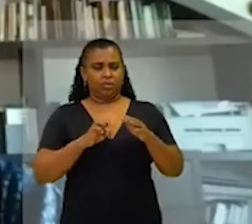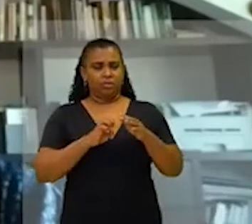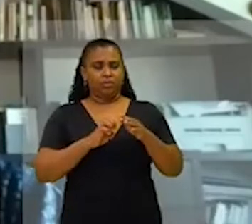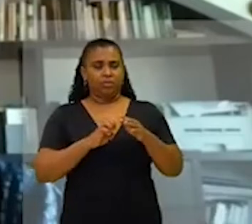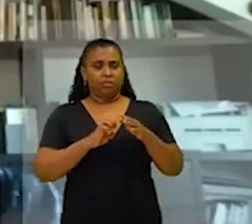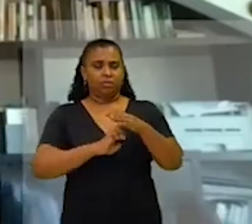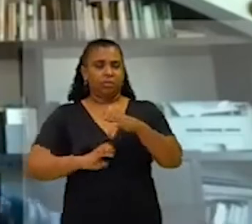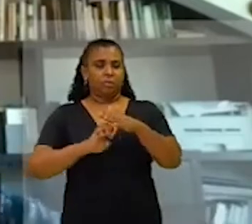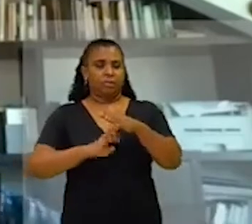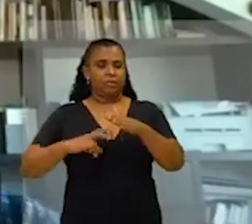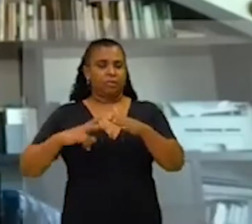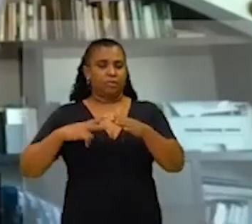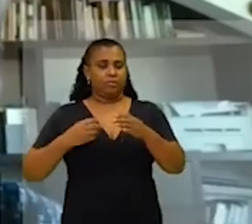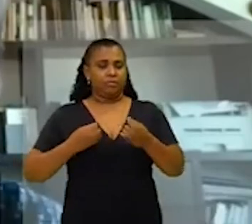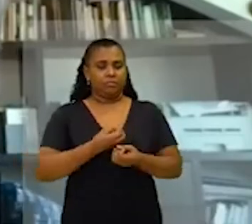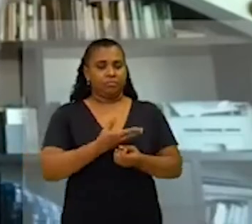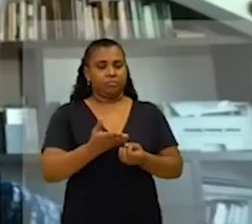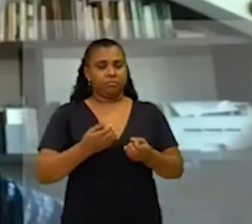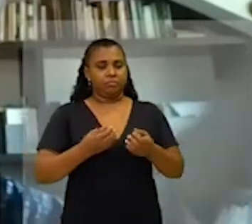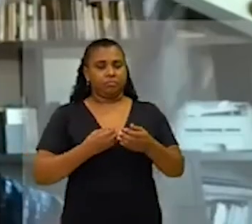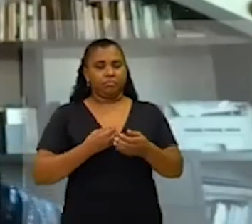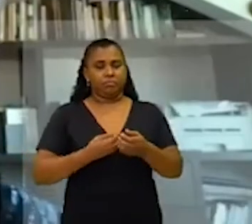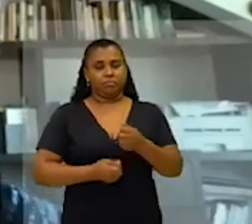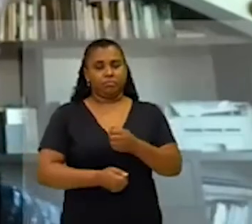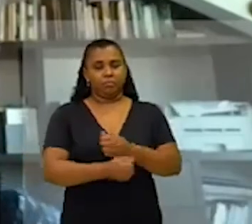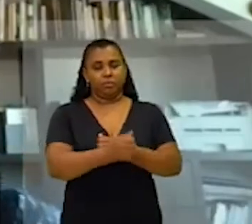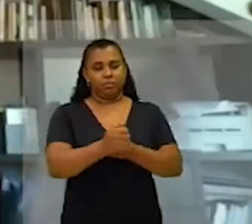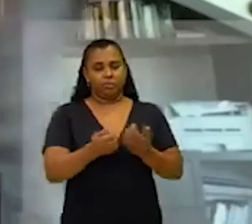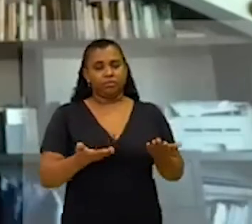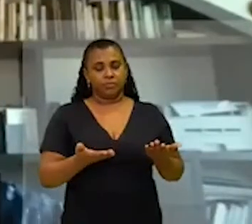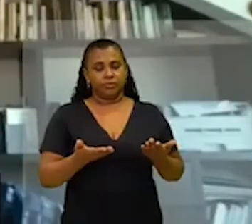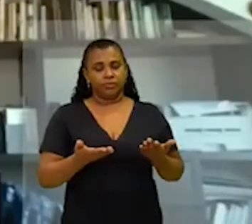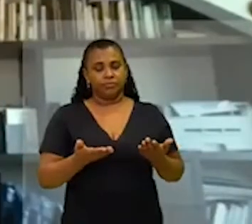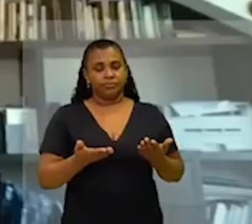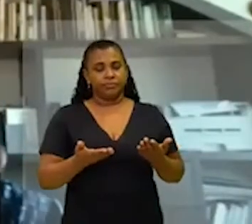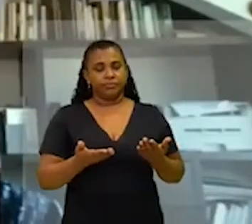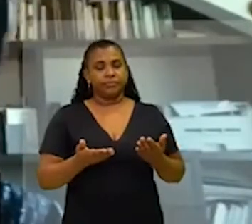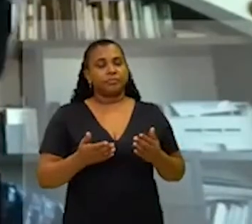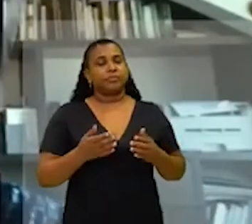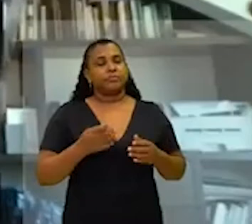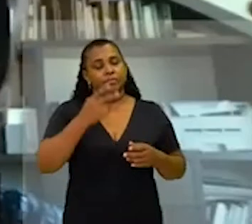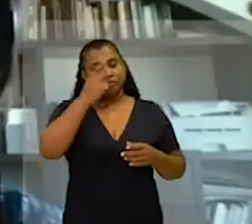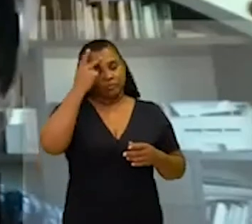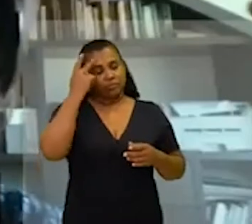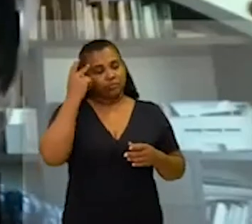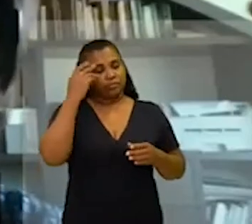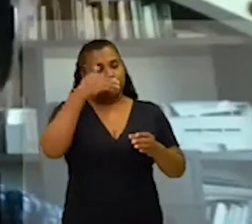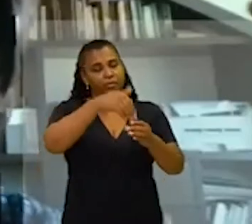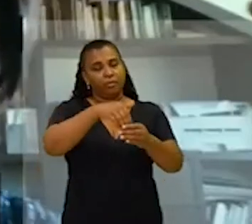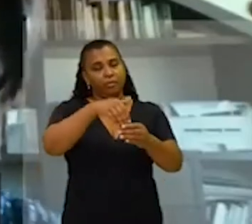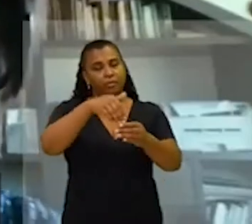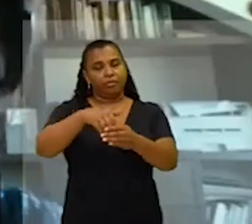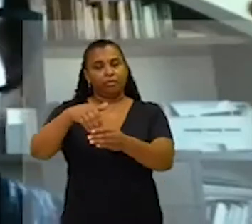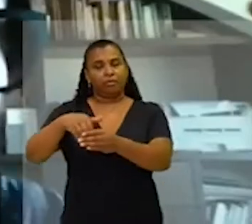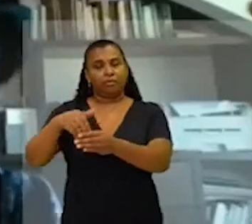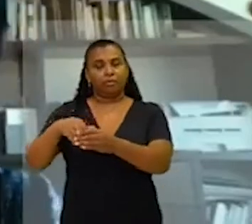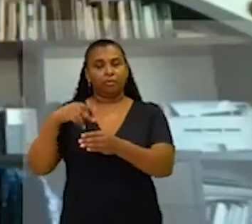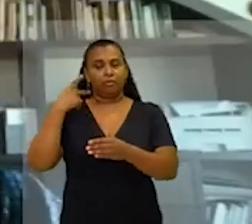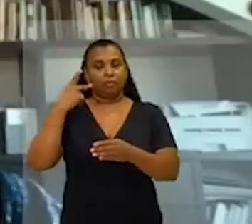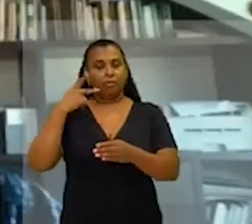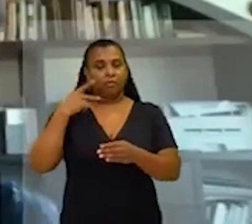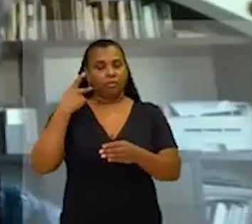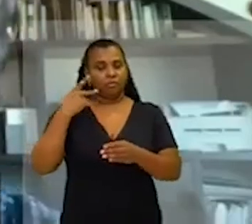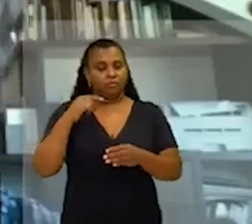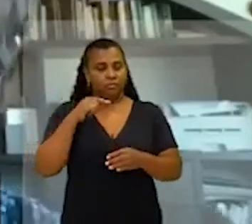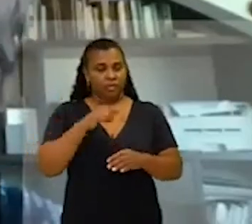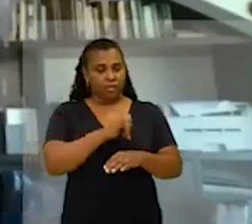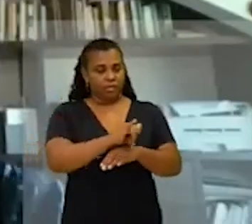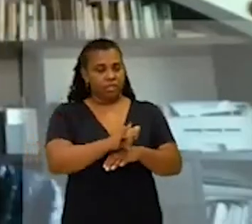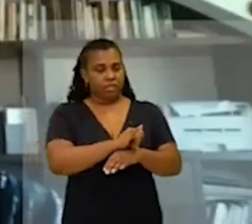Ou seja o investimento em candidato já inserido no campo político essa estratégia é racional do